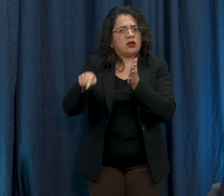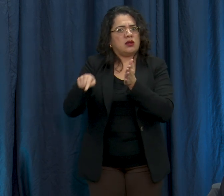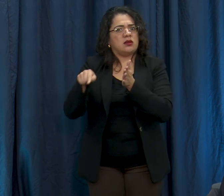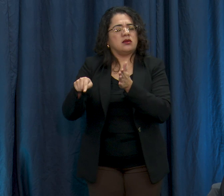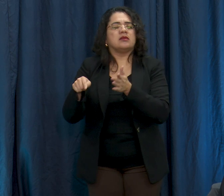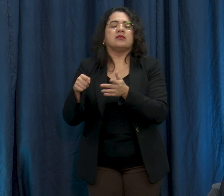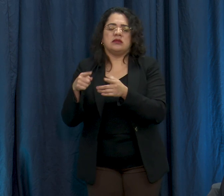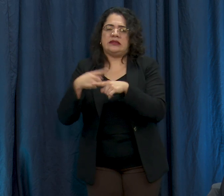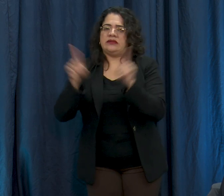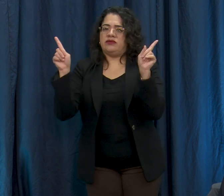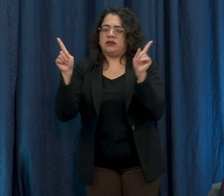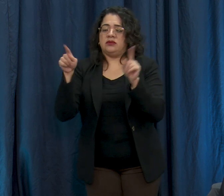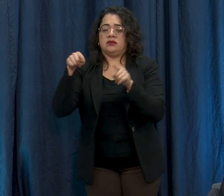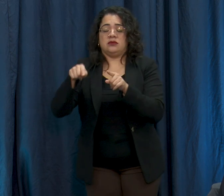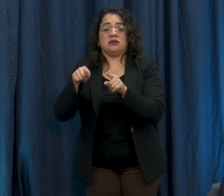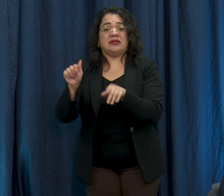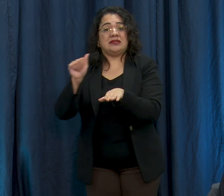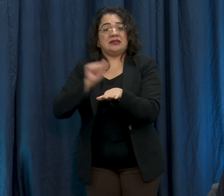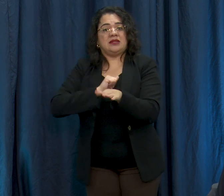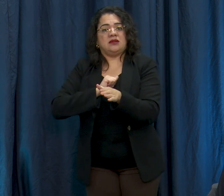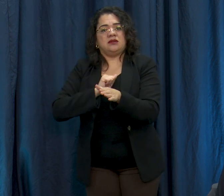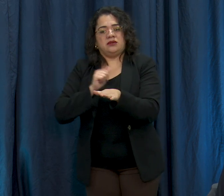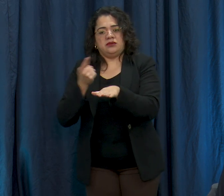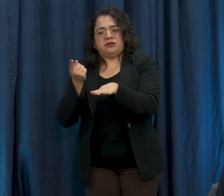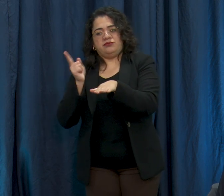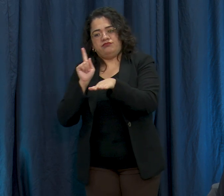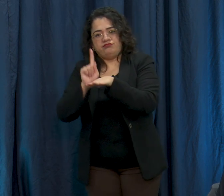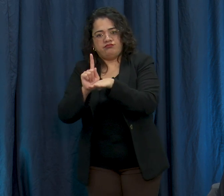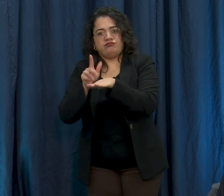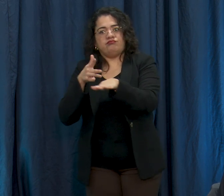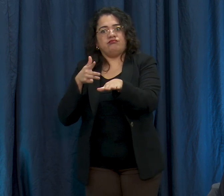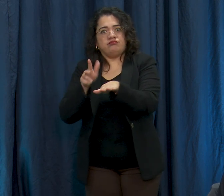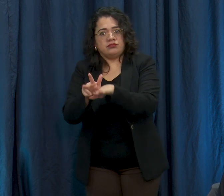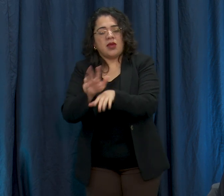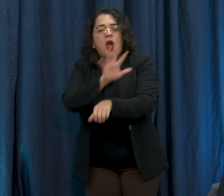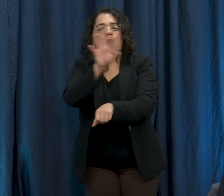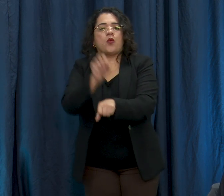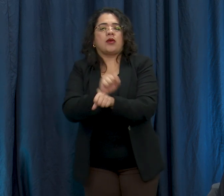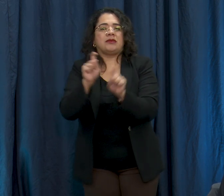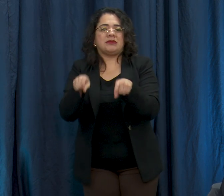clínica de Otto servicio son solamente conceited previa Priora samos a las